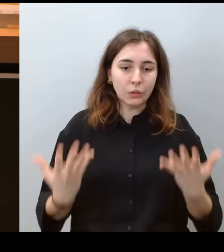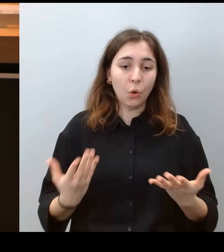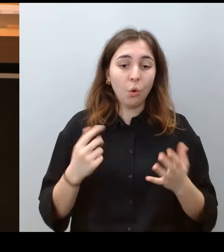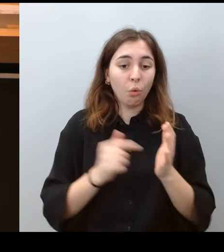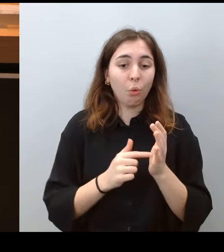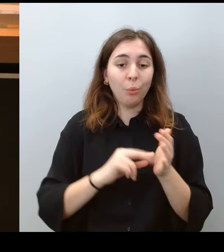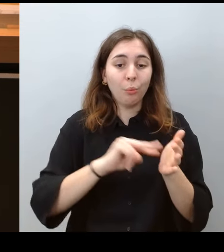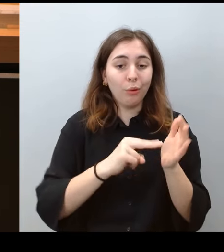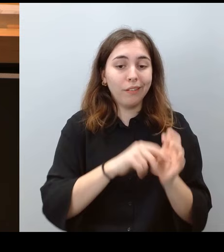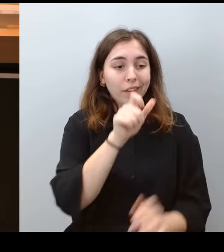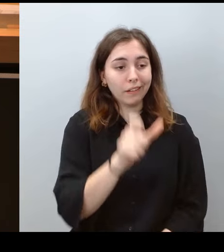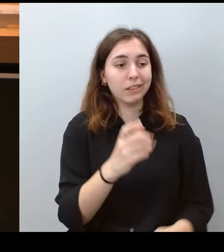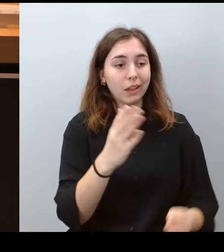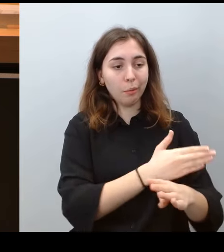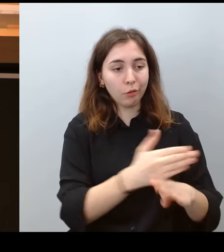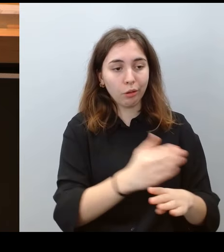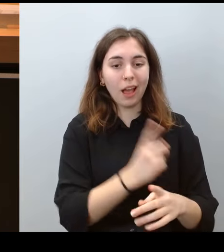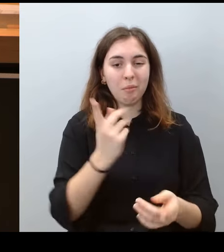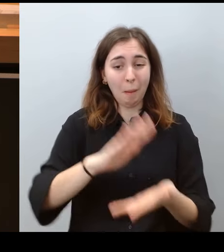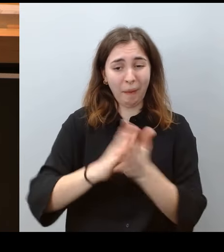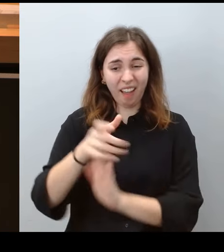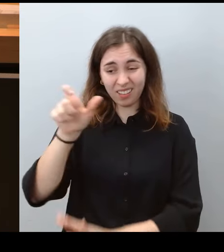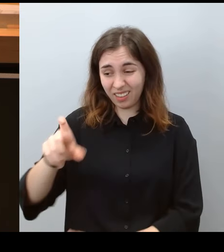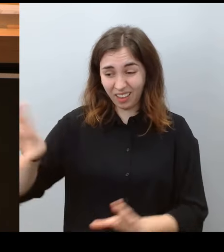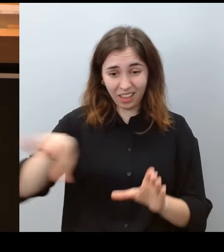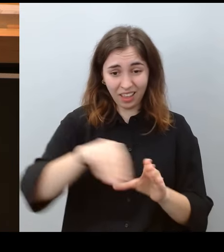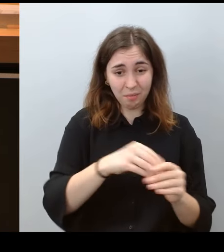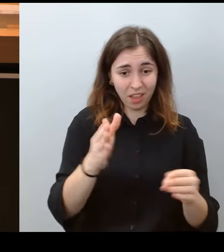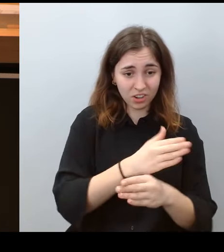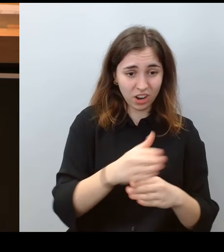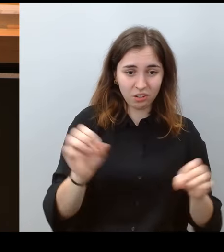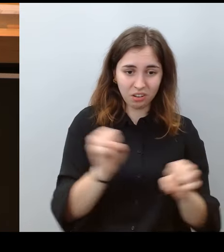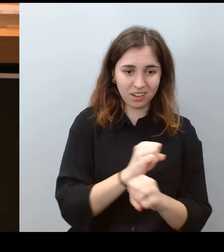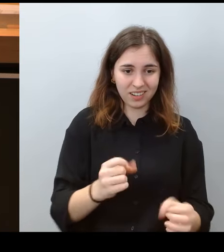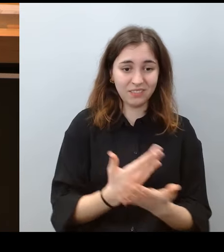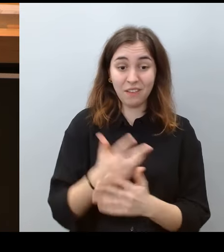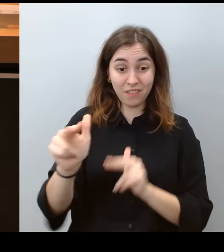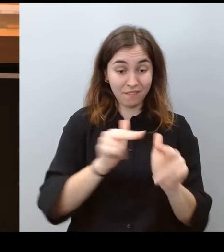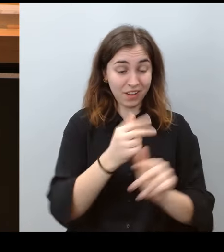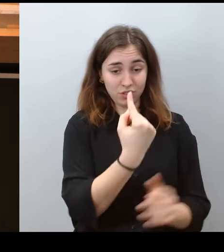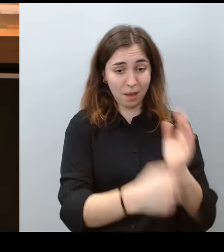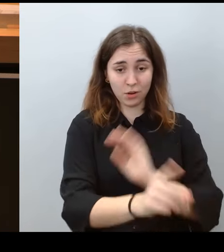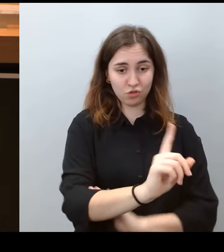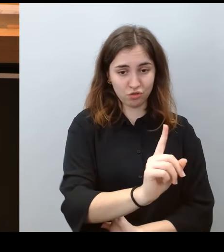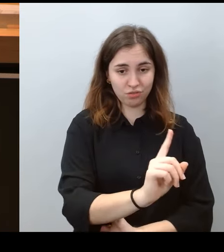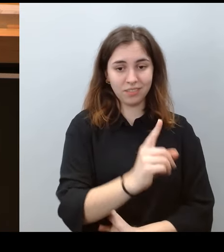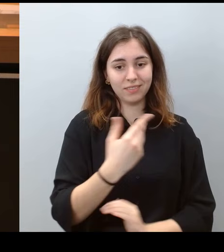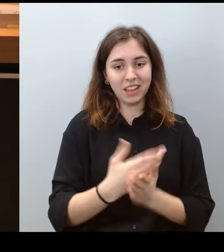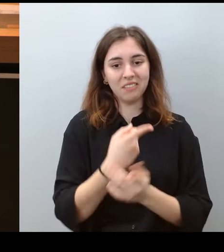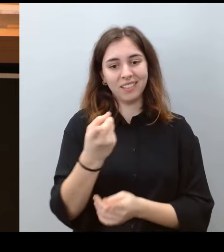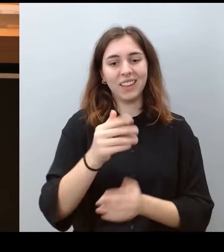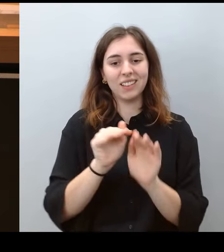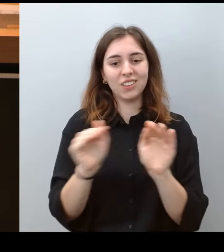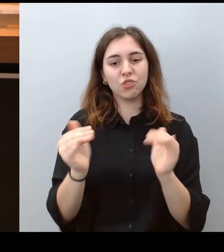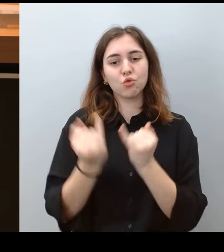Die Verwaltung ist nicht schuld, sondern die, die wieder mal am grünen Tisch sitzen und sich was ausdenken. Zitat Ende.